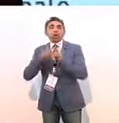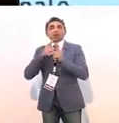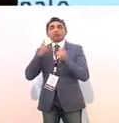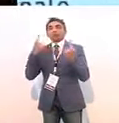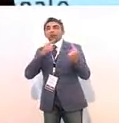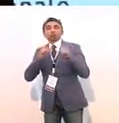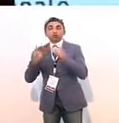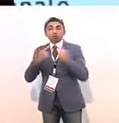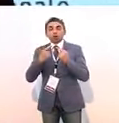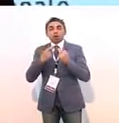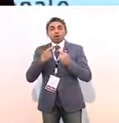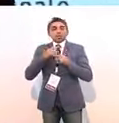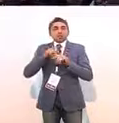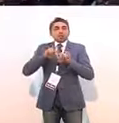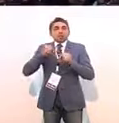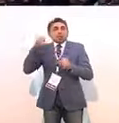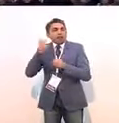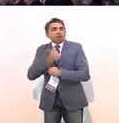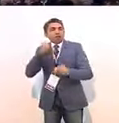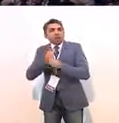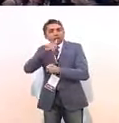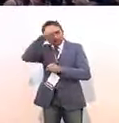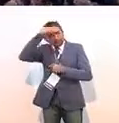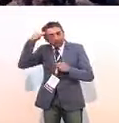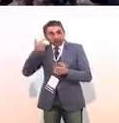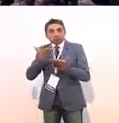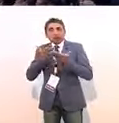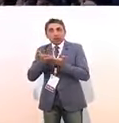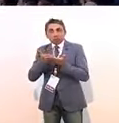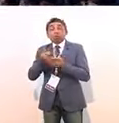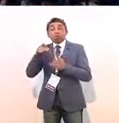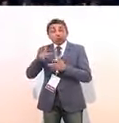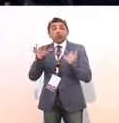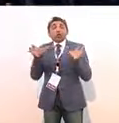la schiena per due settimane per dare una mano agli altri. Questa è la comunità del